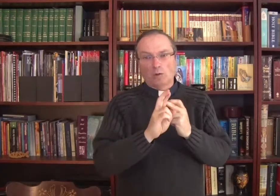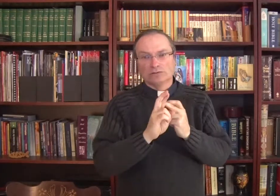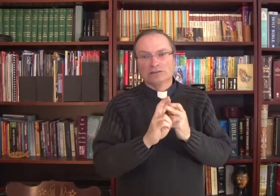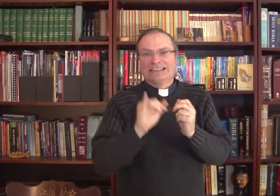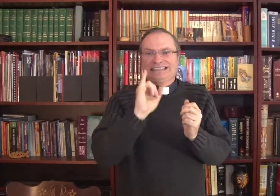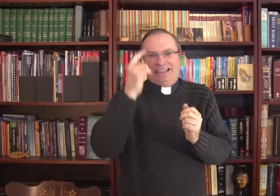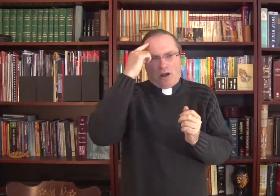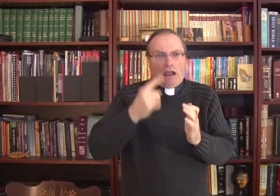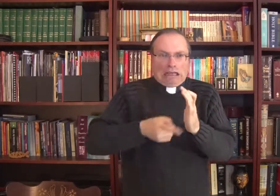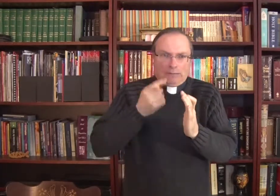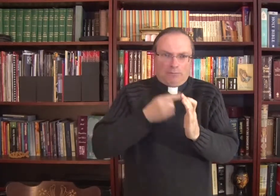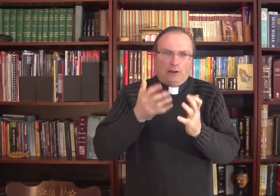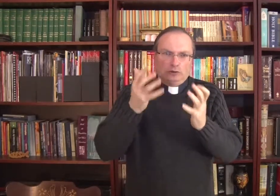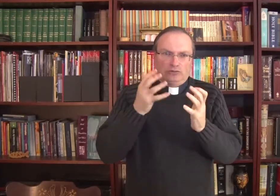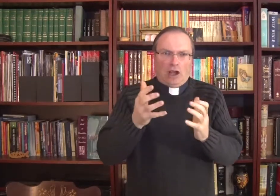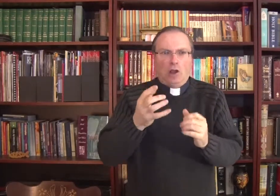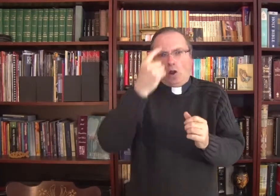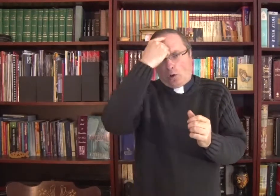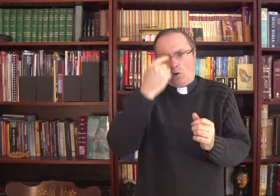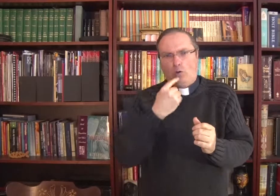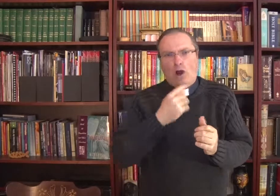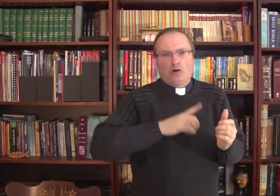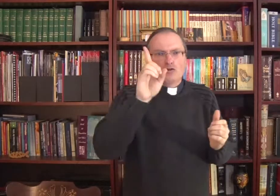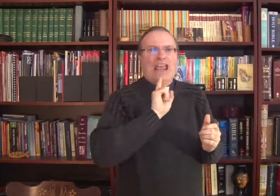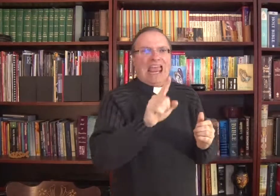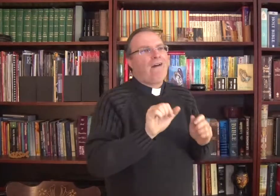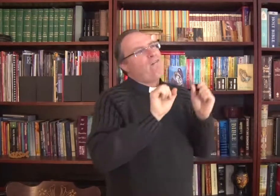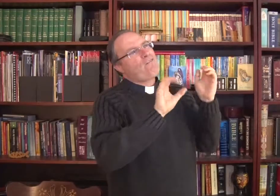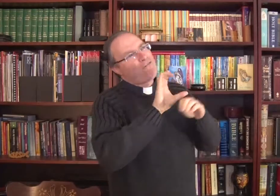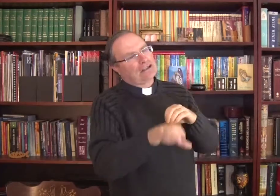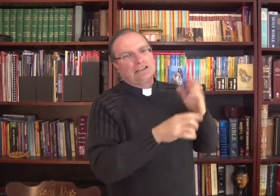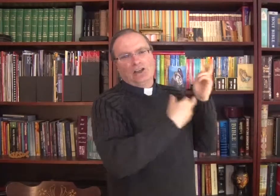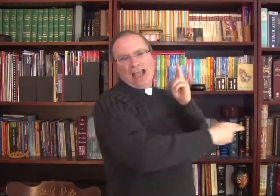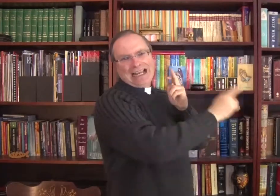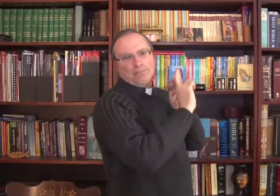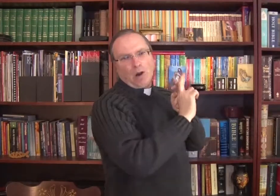si on répète souvent qu’on croit que Dieu est forcé de nous répondre.